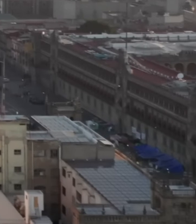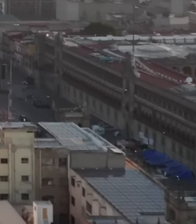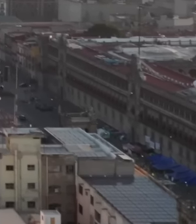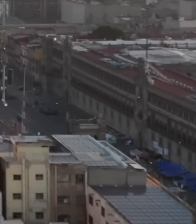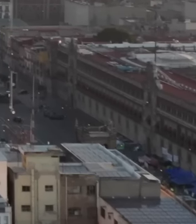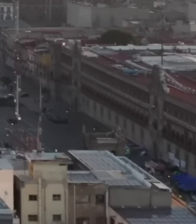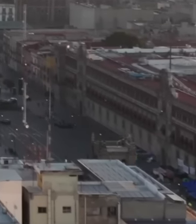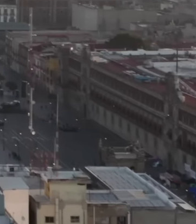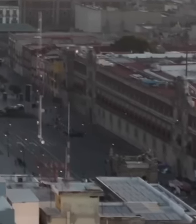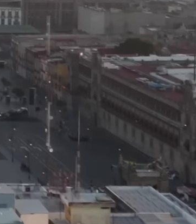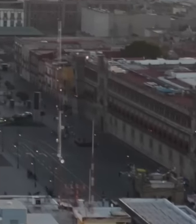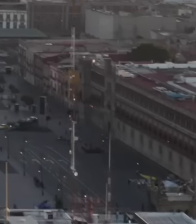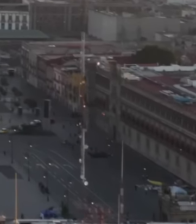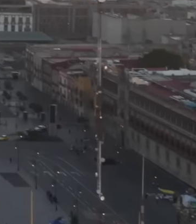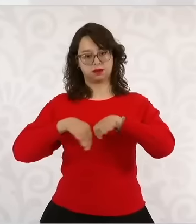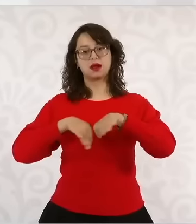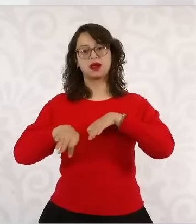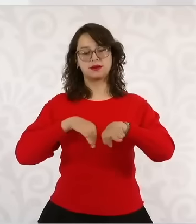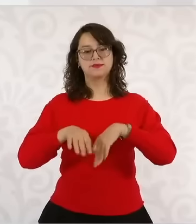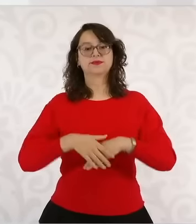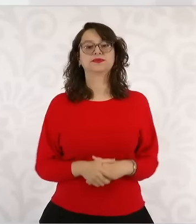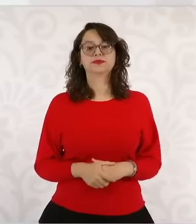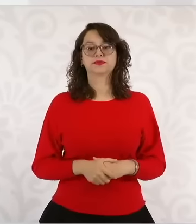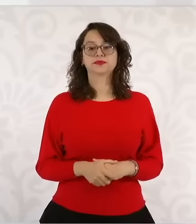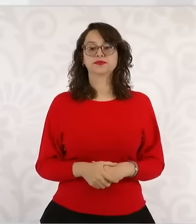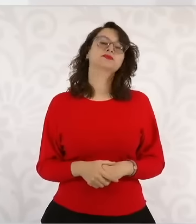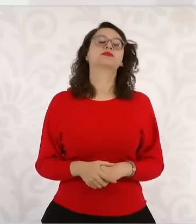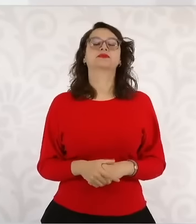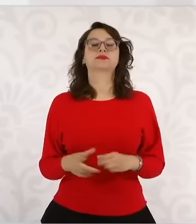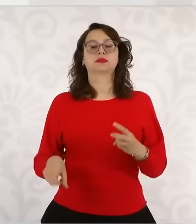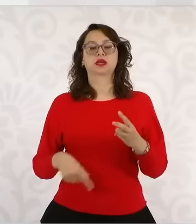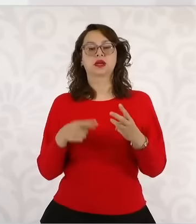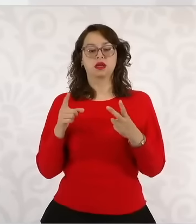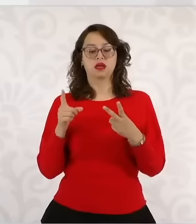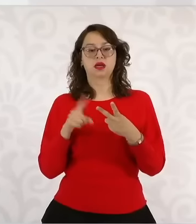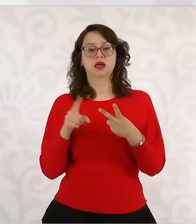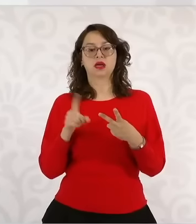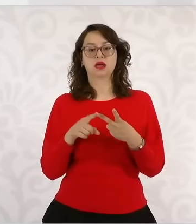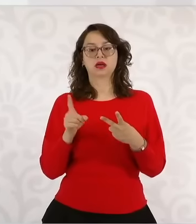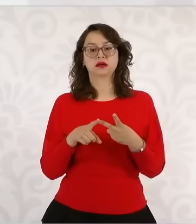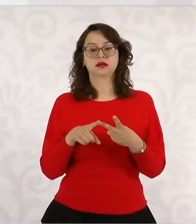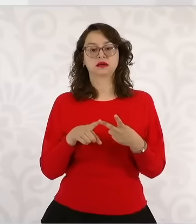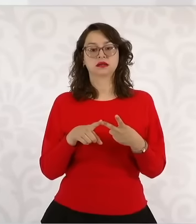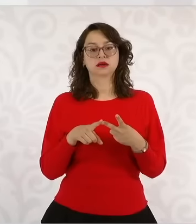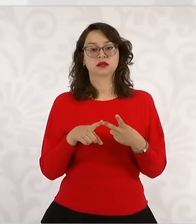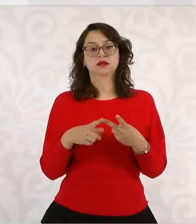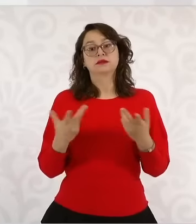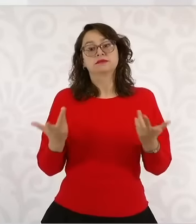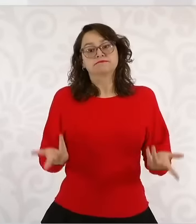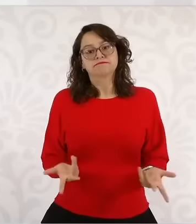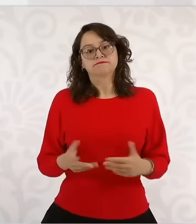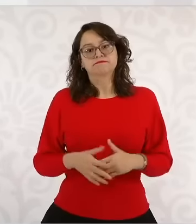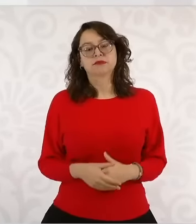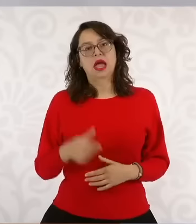[Música] [Aplausos] [Música] Antes de ser cuestionada por el tema, la presidenta Claudia Shainbaum se ha adelantado